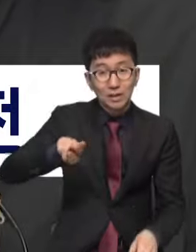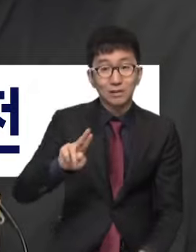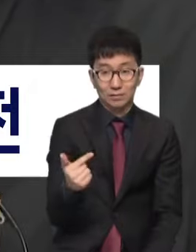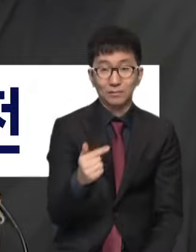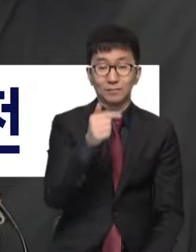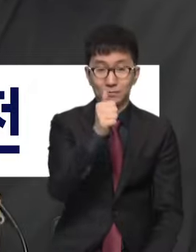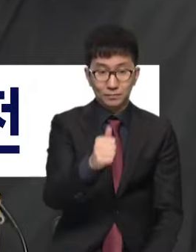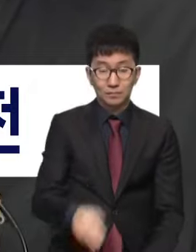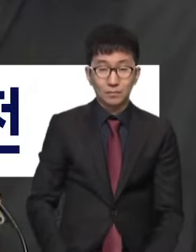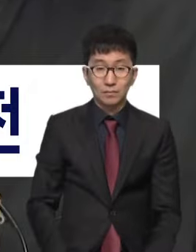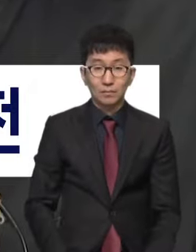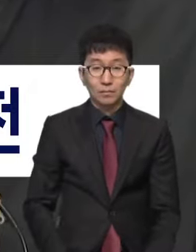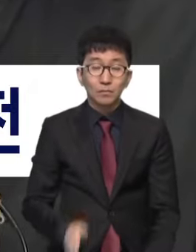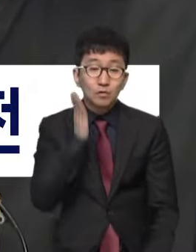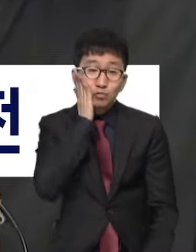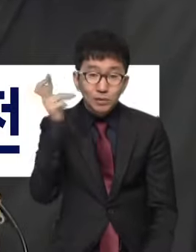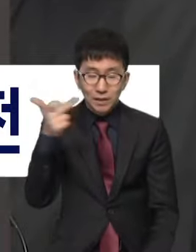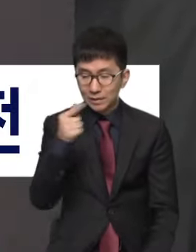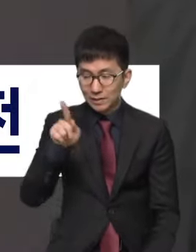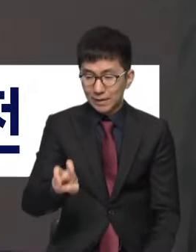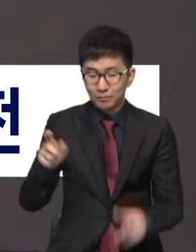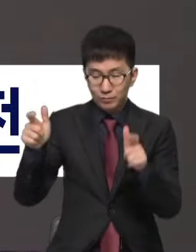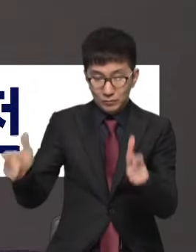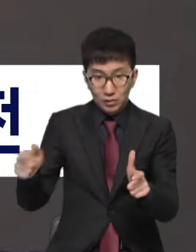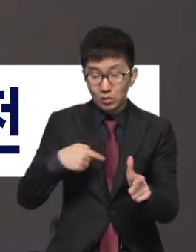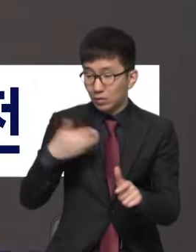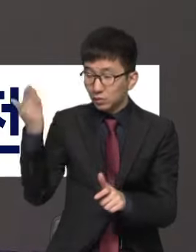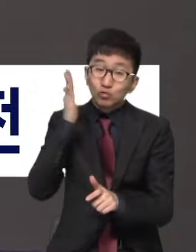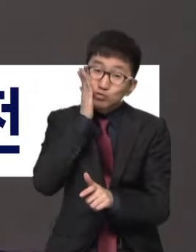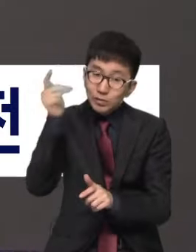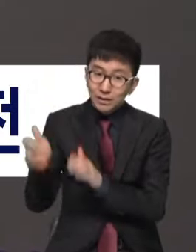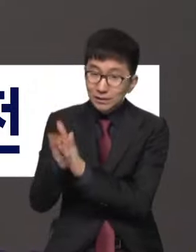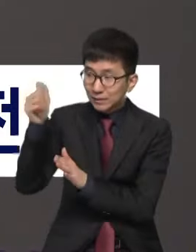울산 남구을 경선에서 박맹우 전 울산시장을 꺾고 5선 도전을